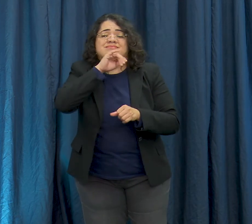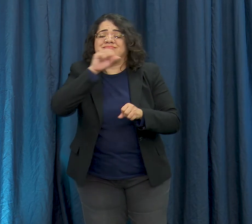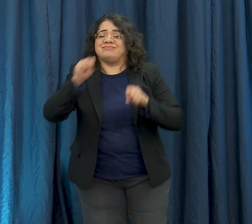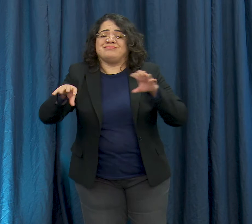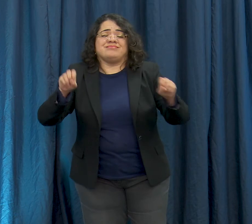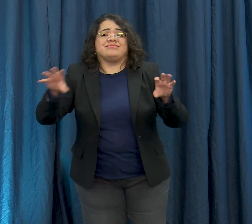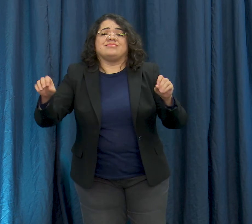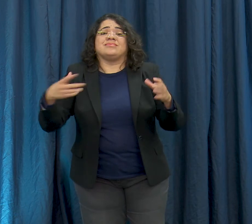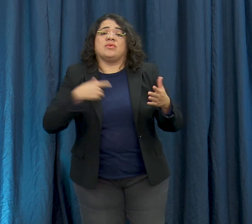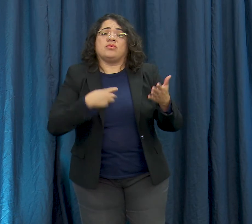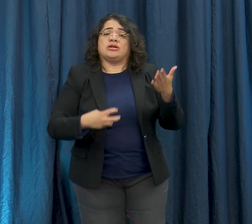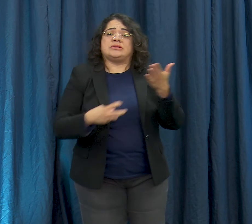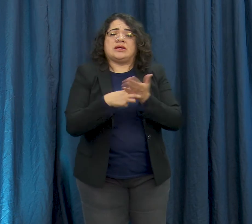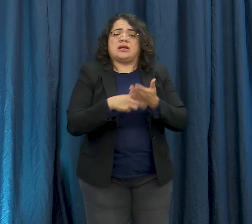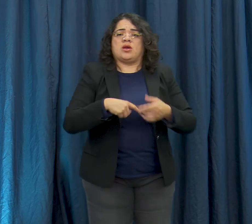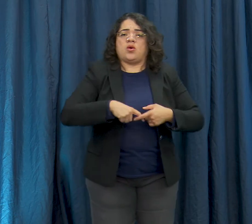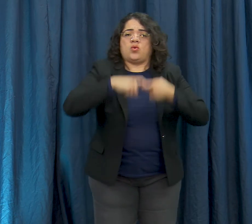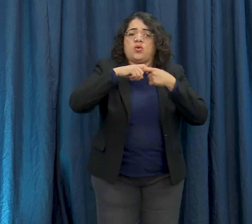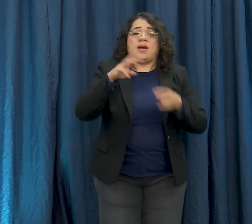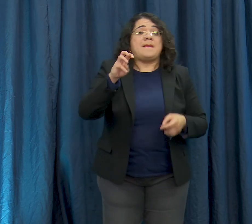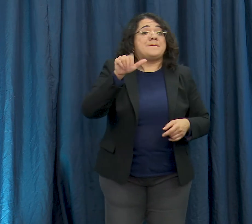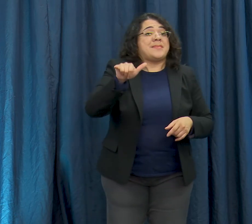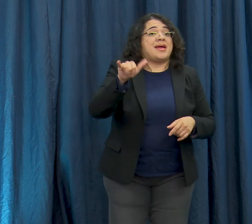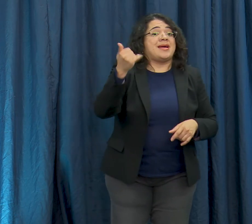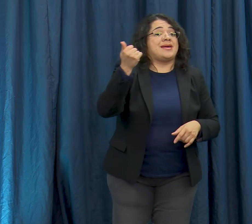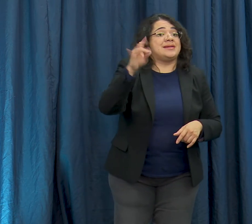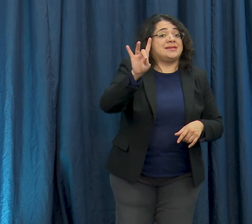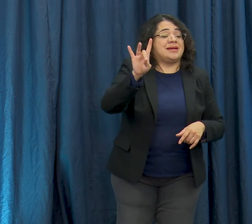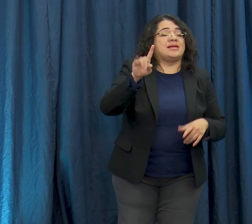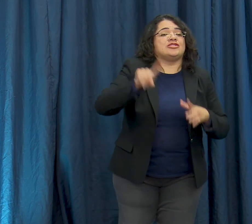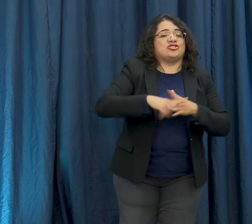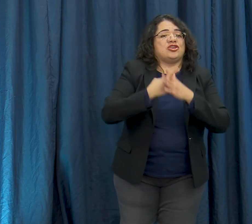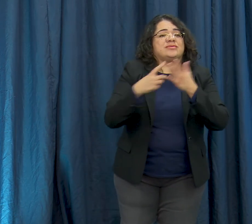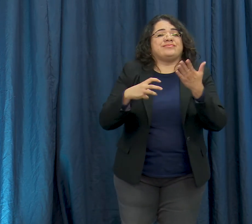dodok is cuando está pan de Mia comenzó para Bryn Darrell Evo de estacionamiento